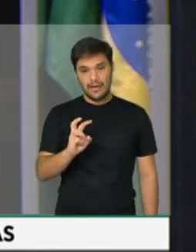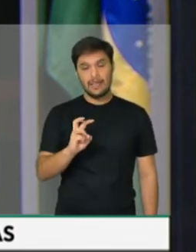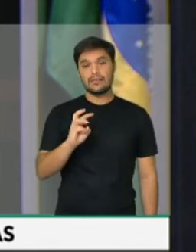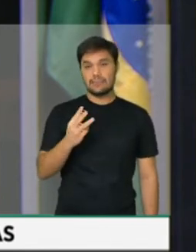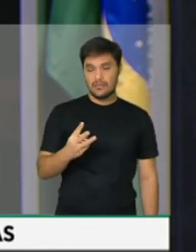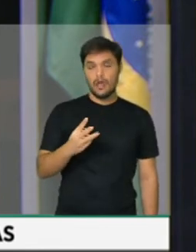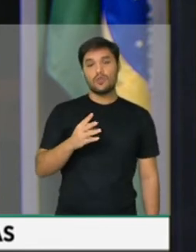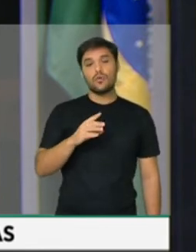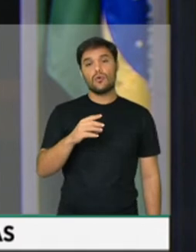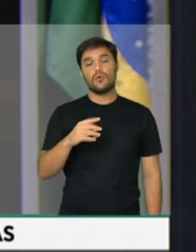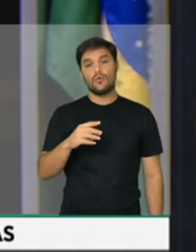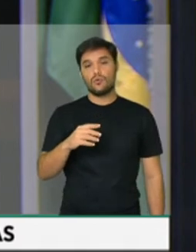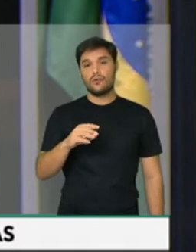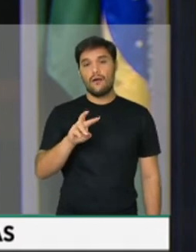SENADOR FABIANO DA REDE DO ESPÍRITO SANTO, NÚMERO 16 E